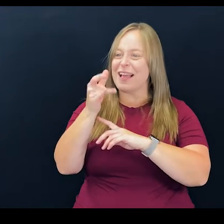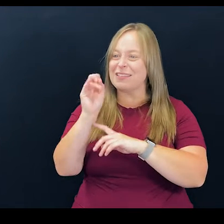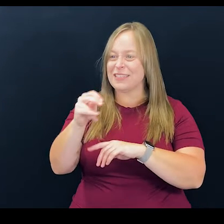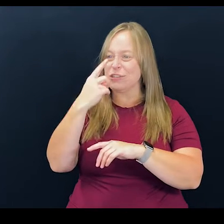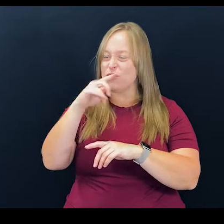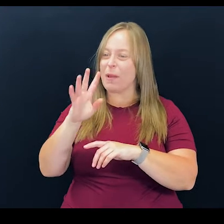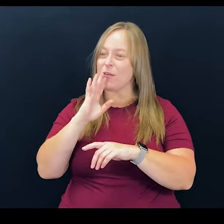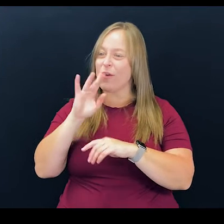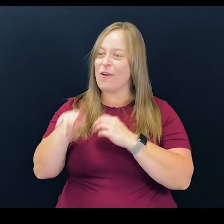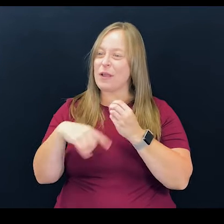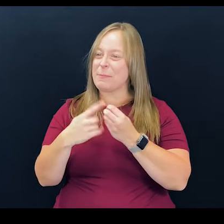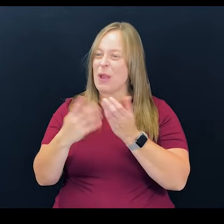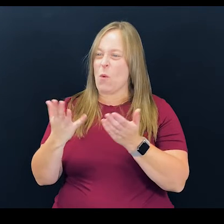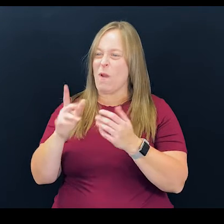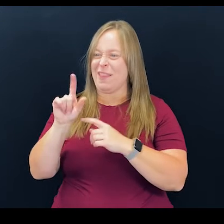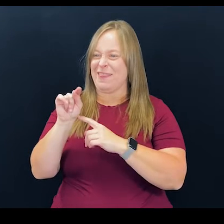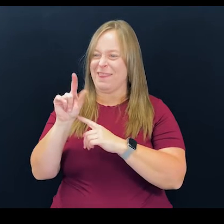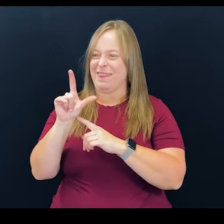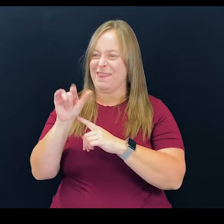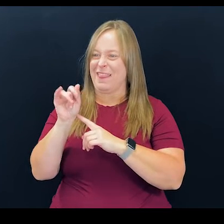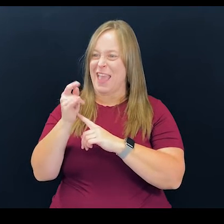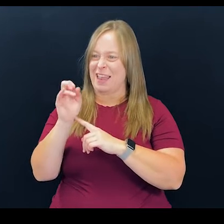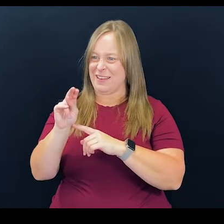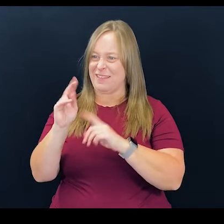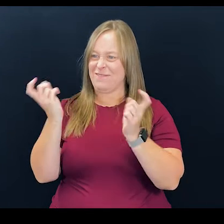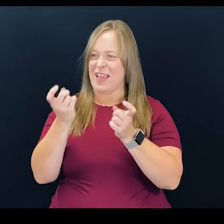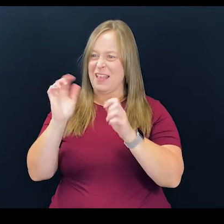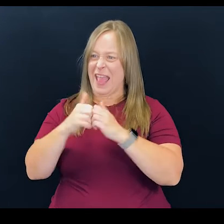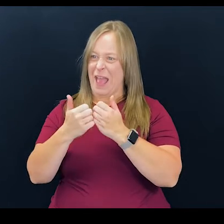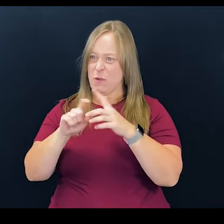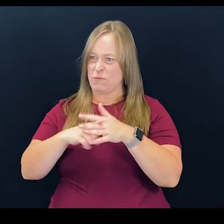¿puedes empezar contándonos que es LatinFest y cómo se originó?